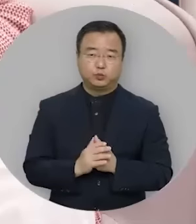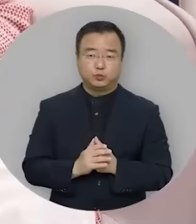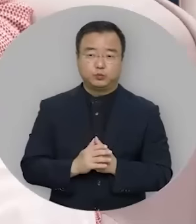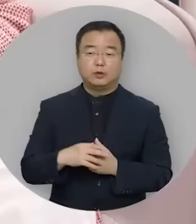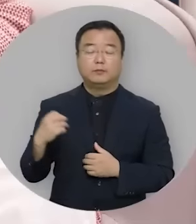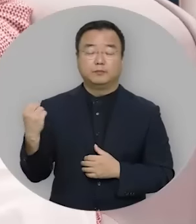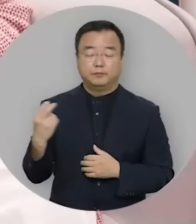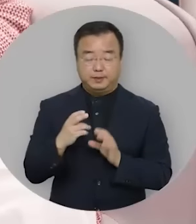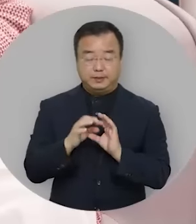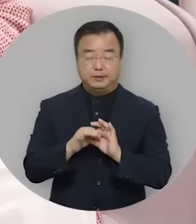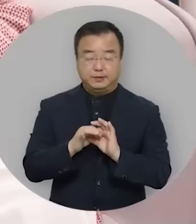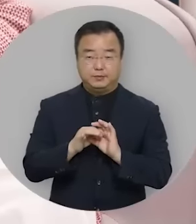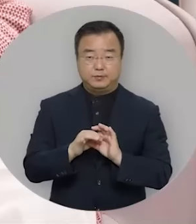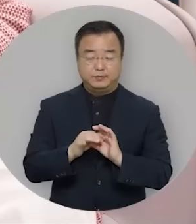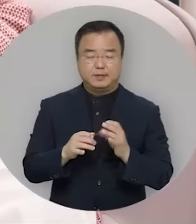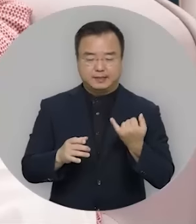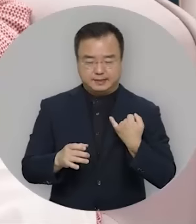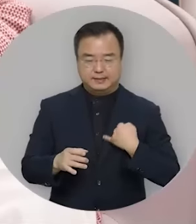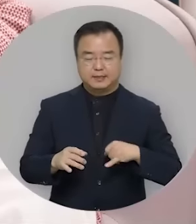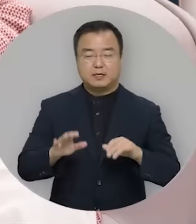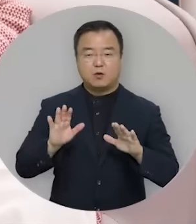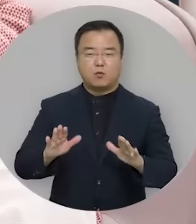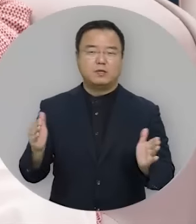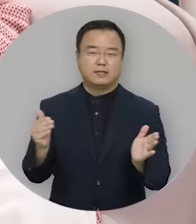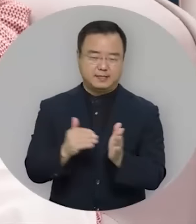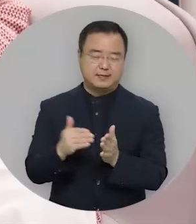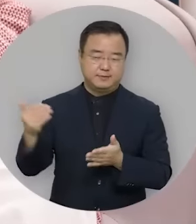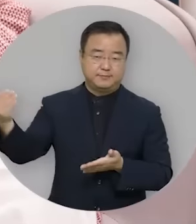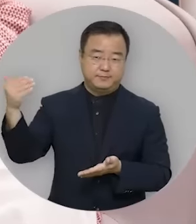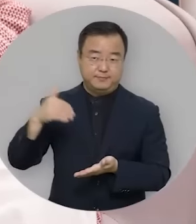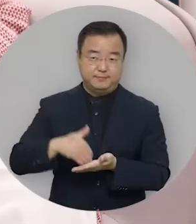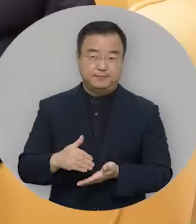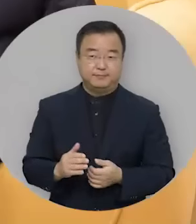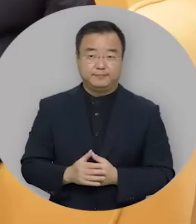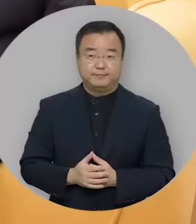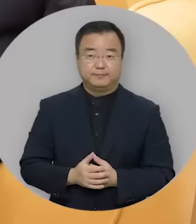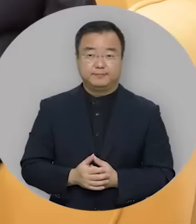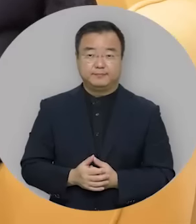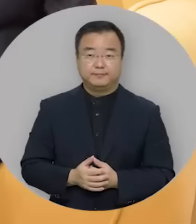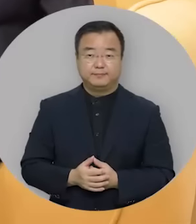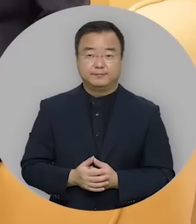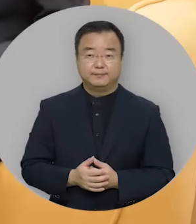그러면서 은혜가 오늘의 은혜까지 오게 된 것 같아요.